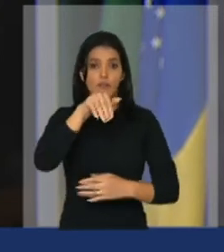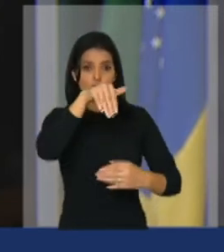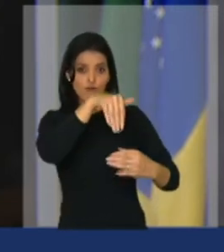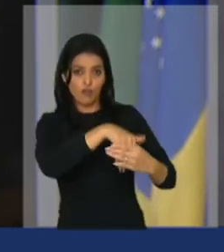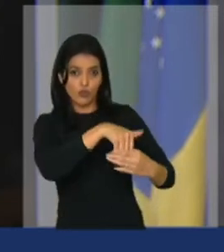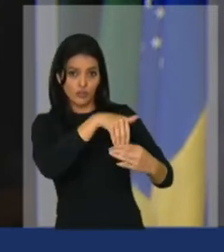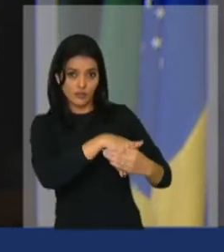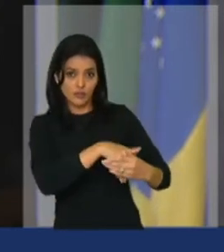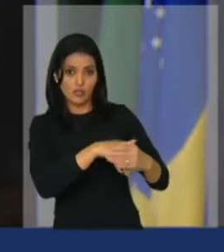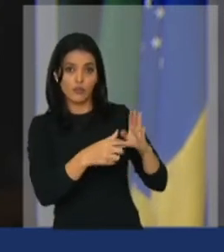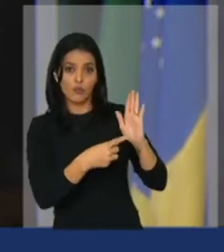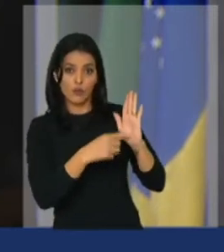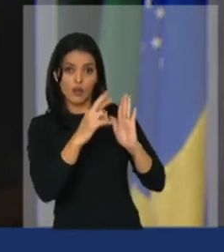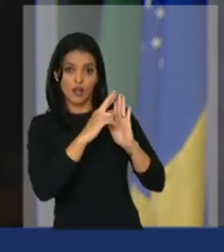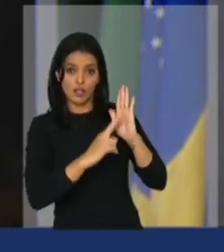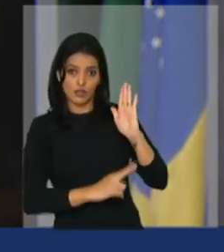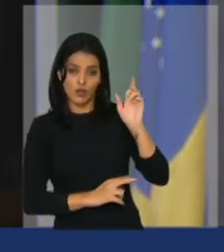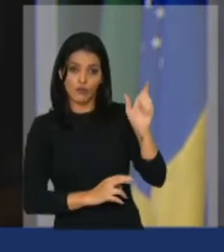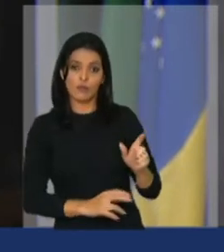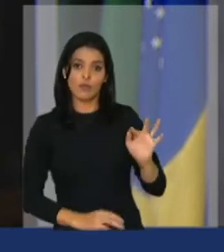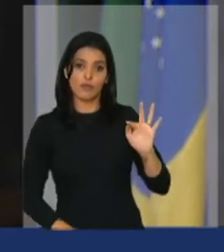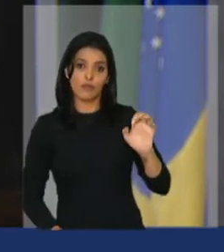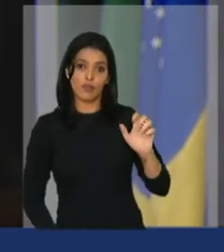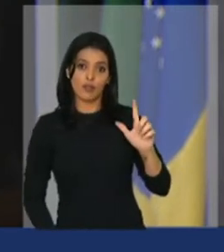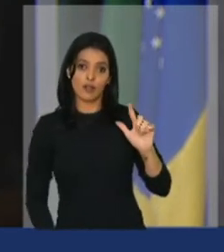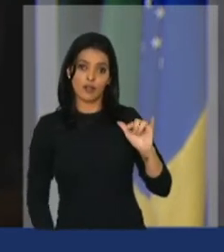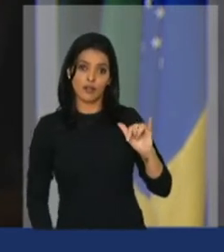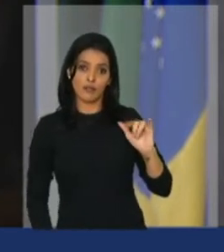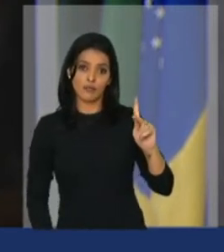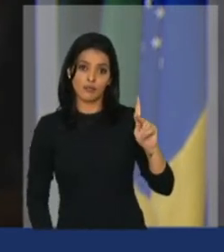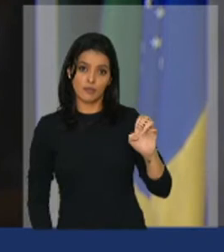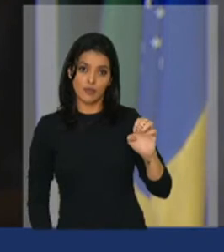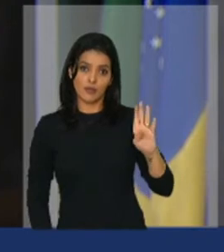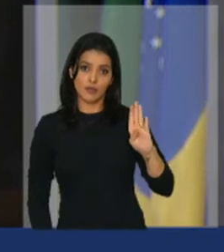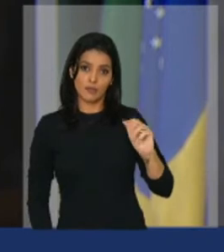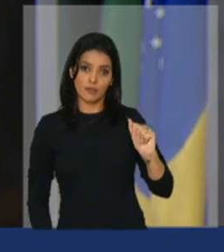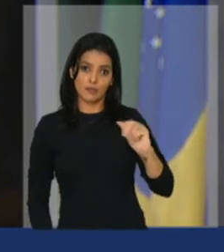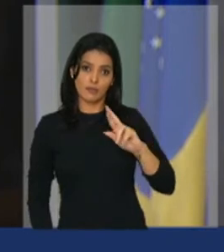DO PARECER DO DEPUTADO FELIPE BARROS, DA PEC 135, QUE É O